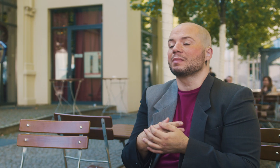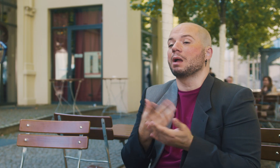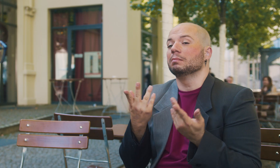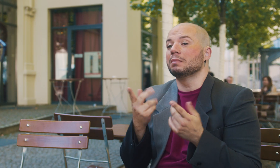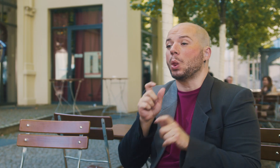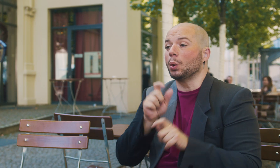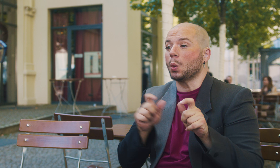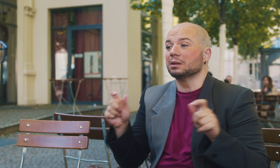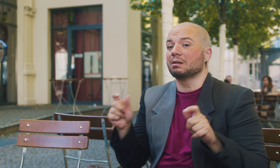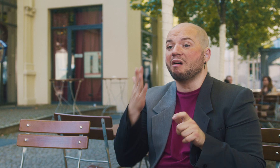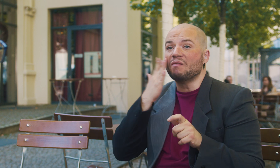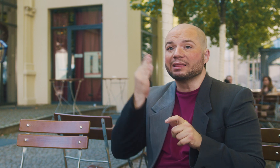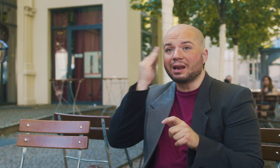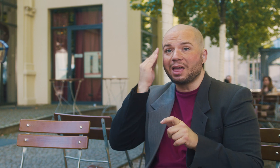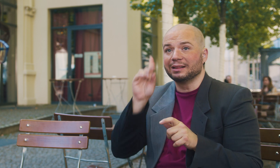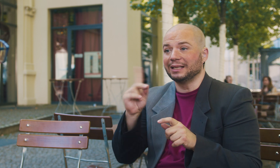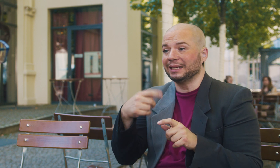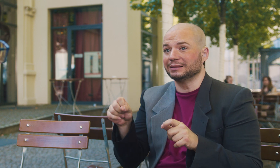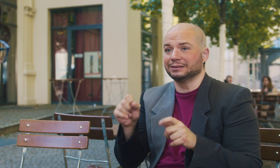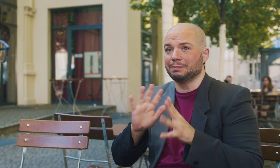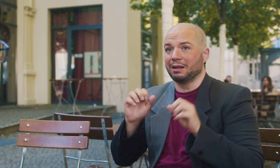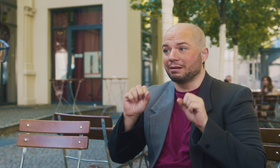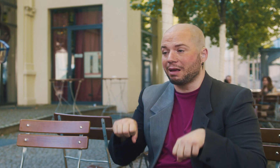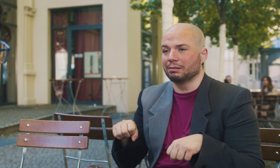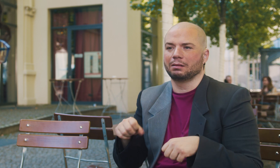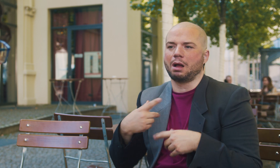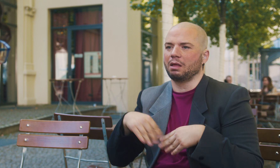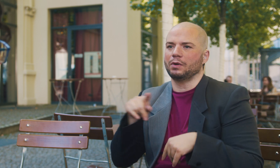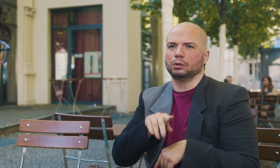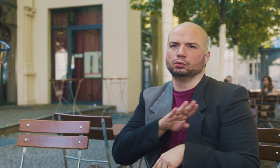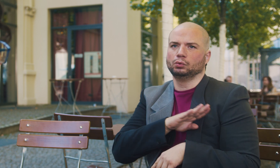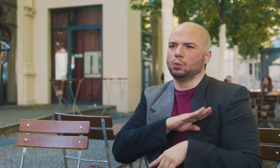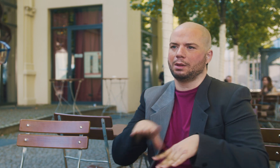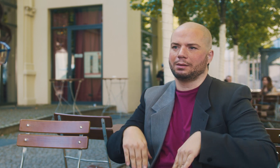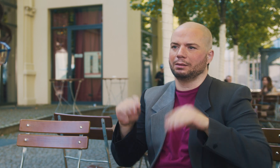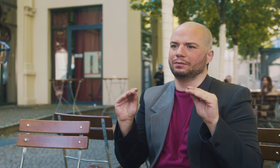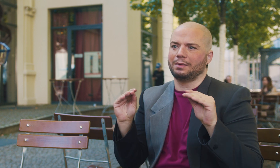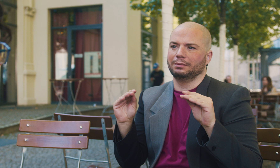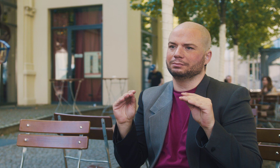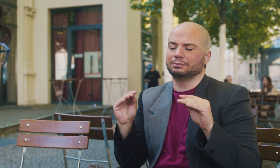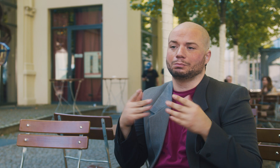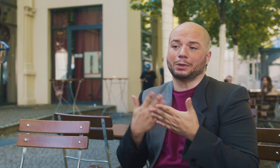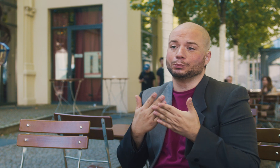Am liebsten wäre es mir natürlich, wenn Gebärdensprache schon in der Grundschule gelehrt werden würde. Das sie Teil des Rahmenlehrplans wäre